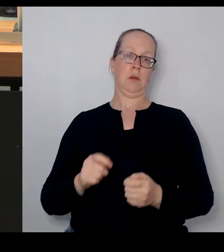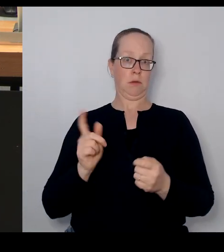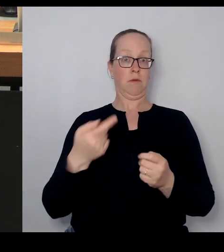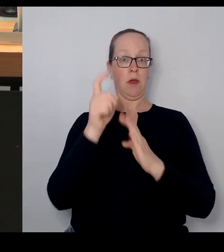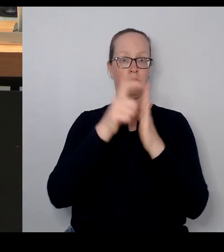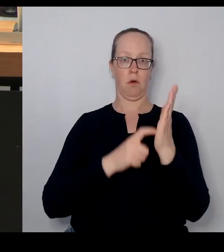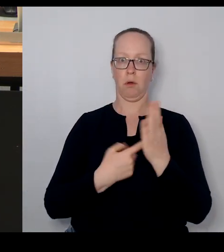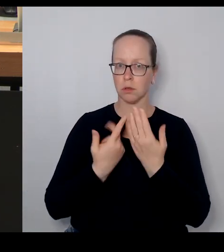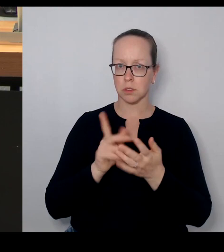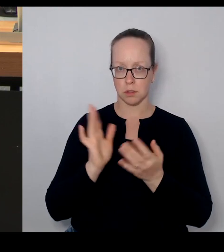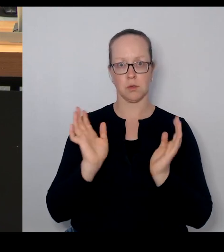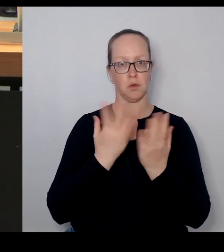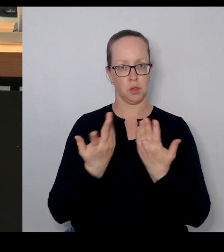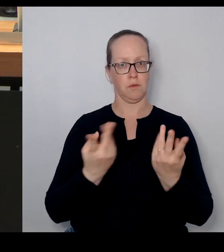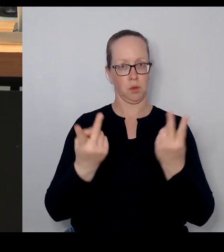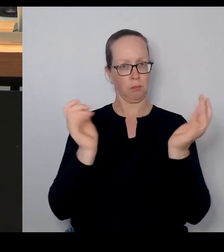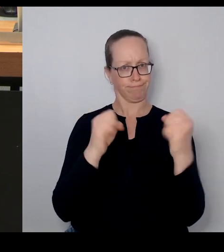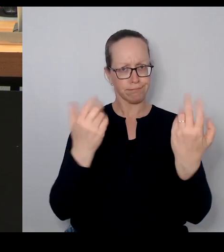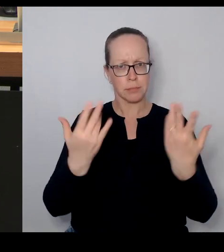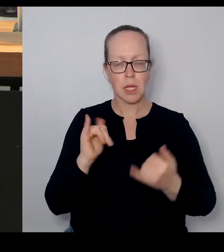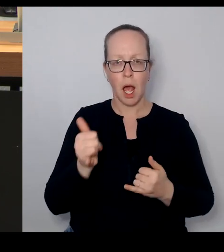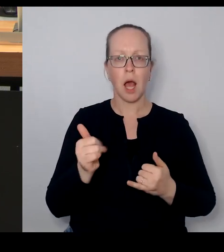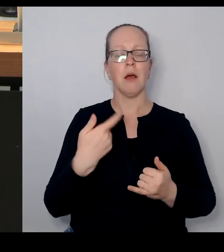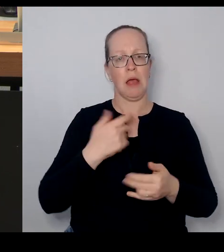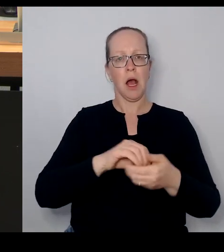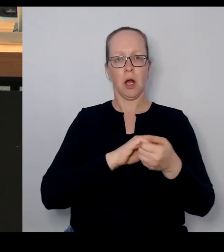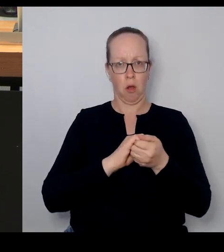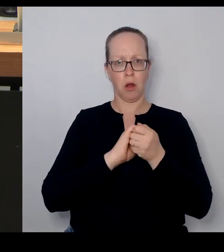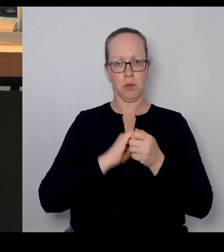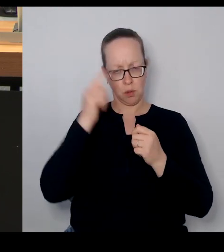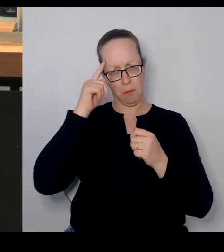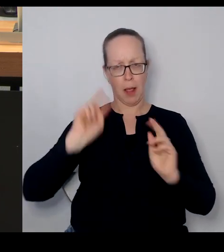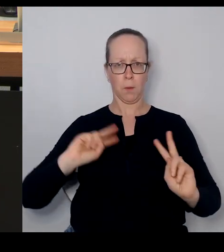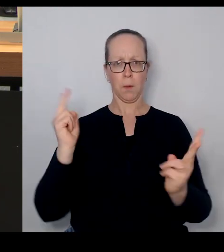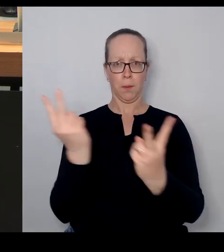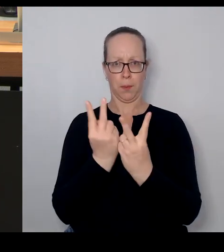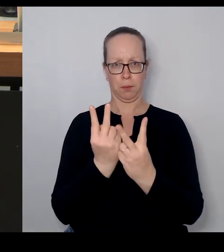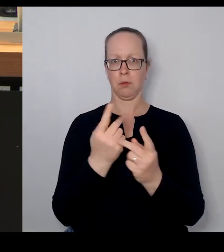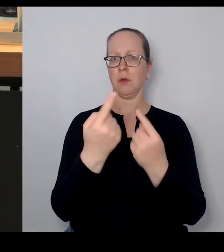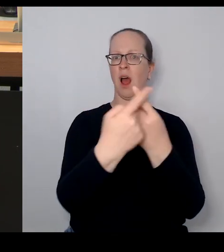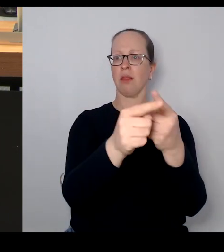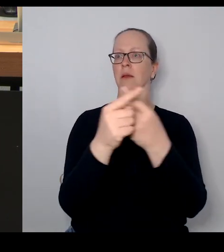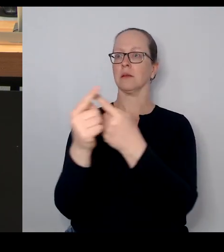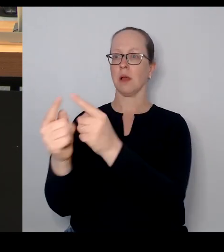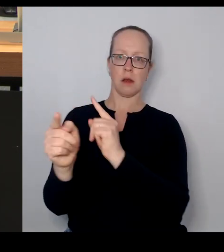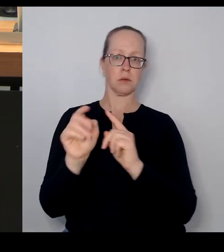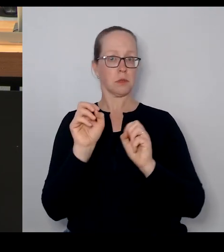uns einig Wir wollen schneller bauen. Und wir werden dazu ein umfassendes Gesetzespaket vorlegen, meine Damen und Herren, Und